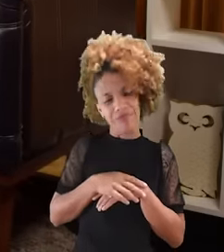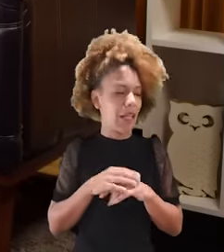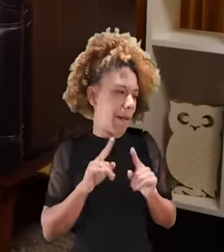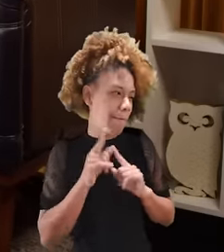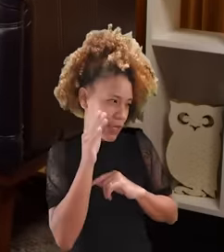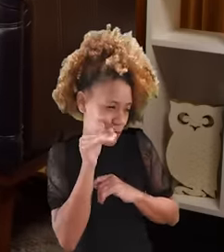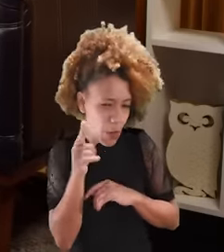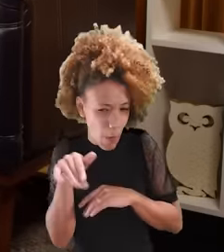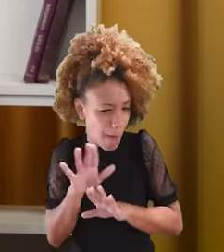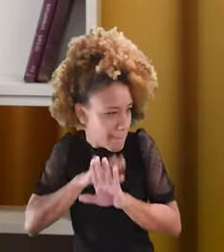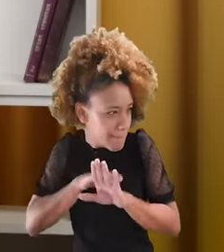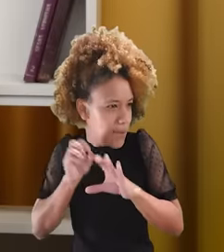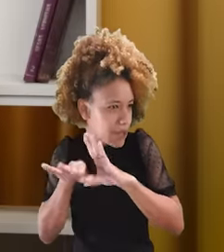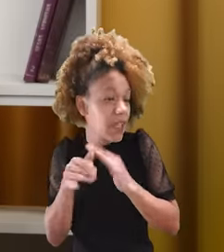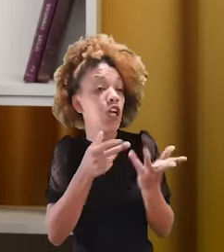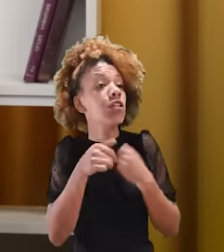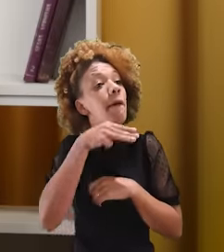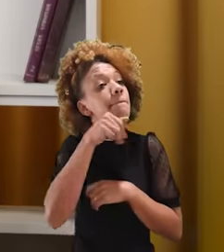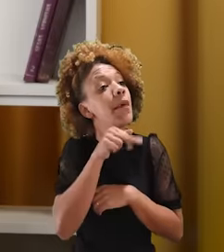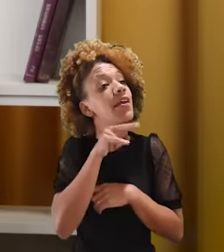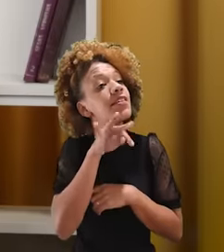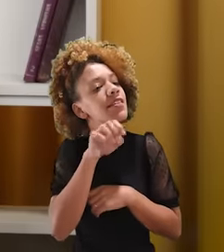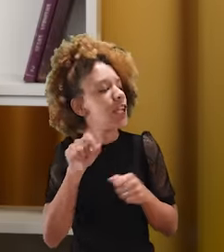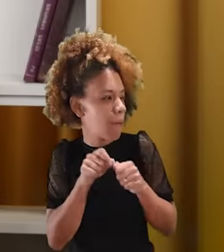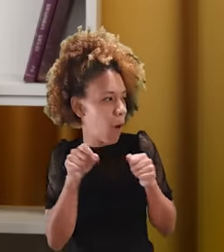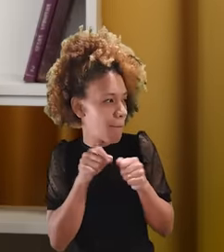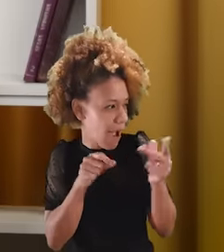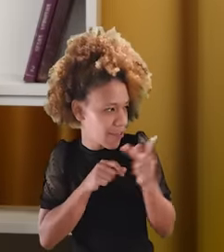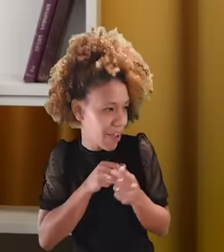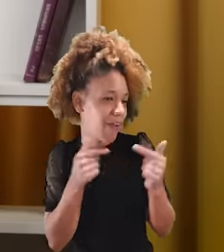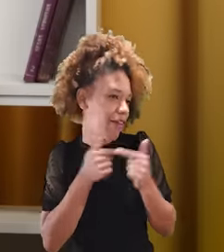bastidores da Globo é chama a maestrina aqui que ela vai falar merda aí rim de você e depois como é